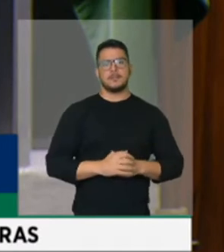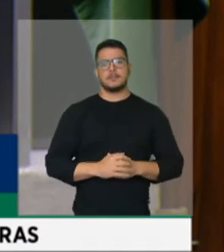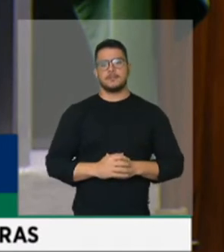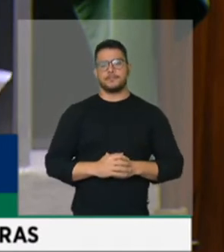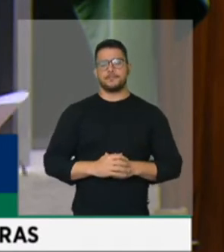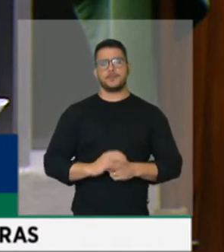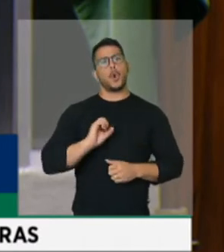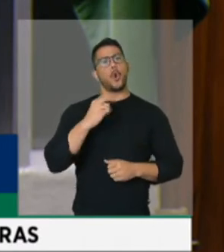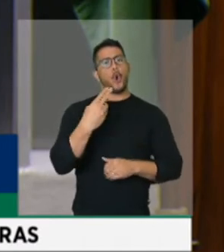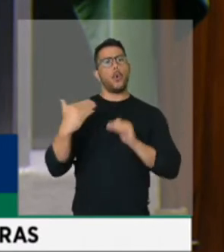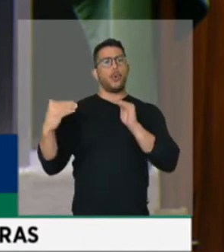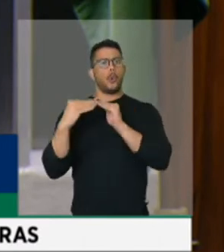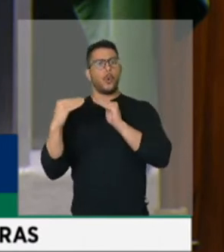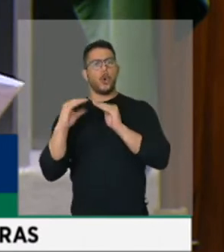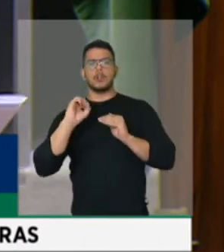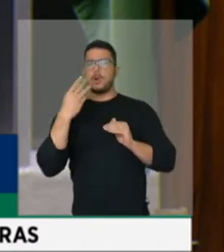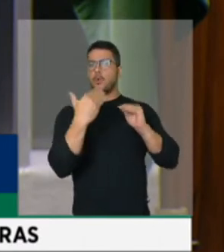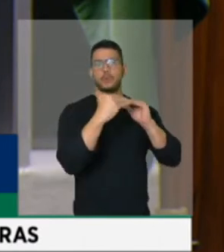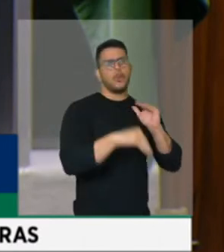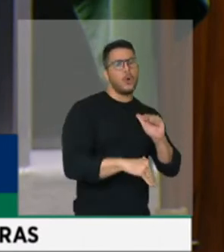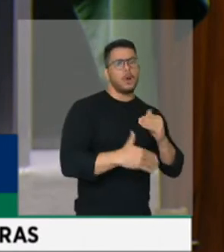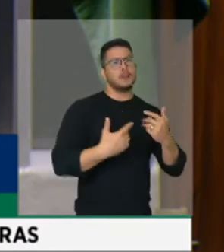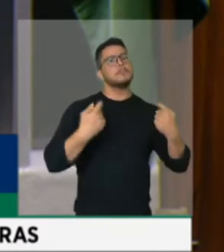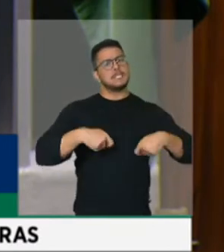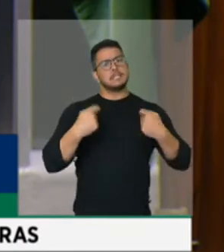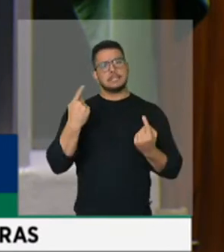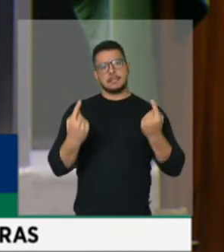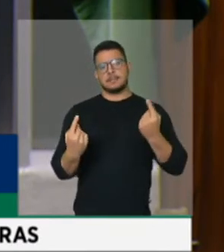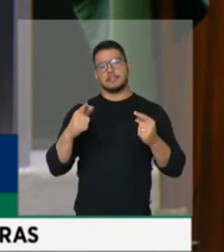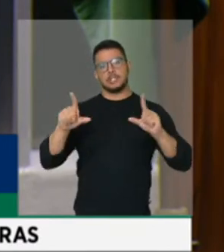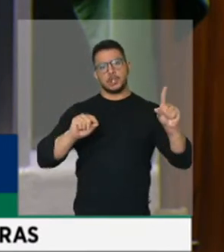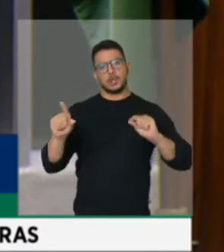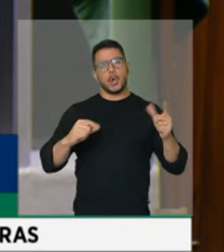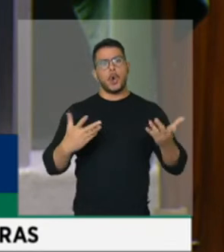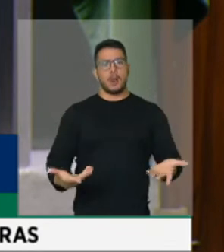CATEGORICAMENTE, E ORIENTOU... CONTRA O PROJETO. ENTÃO SOLICITO QUE O PARTIDO NOVO